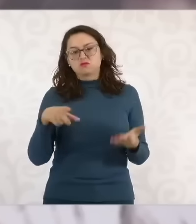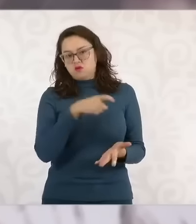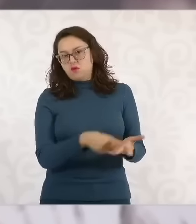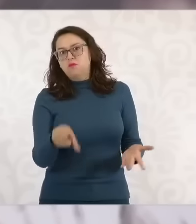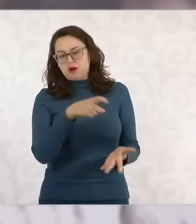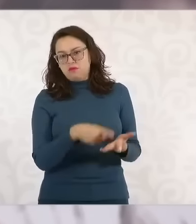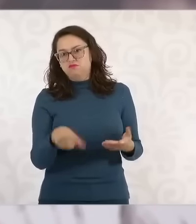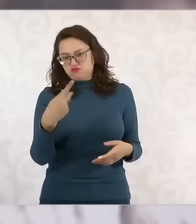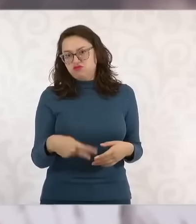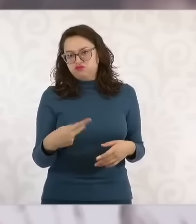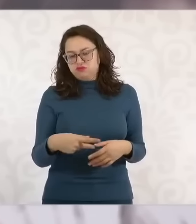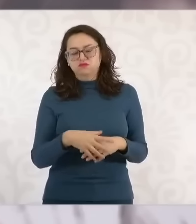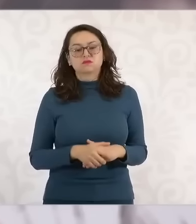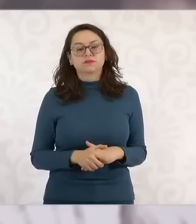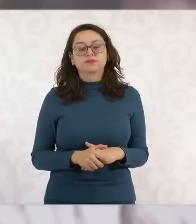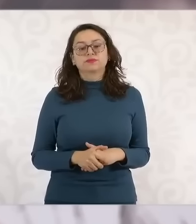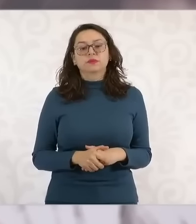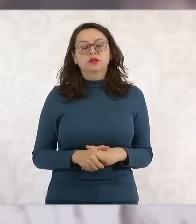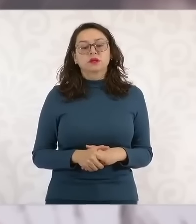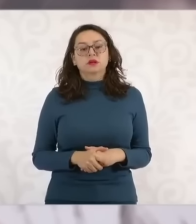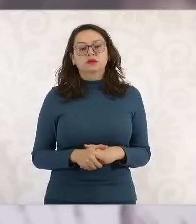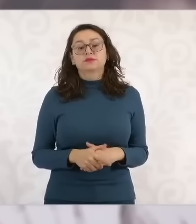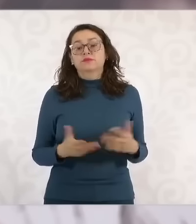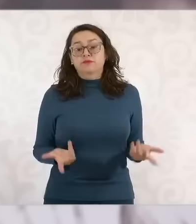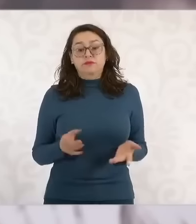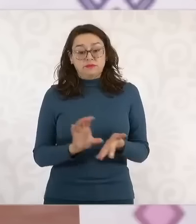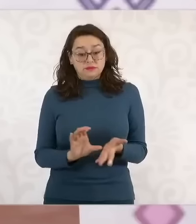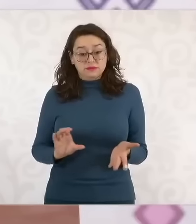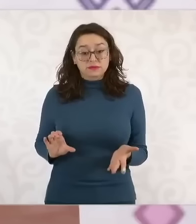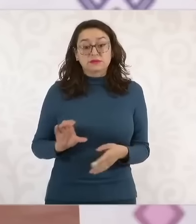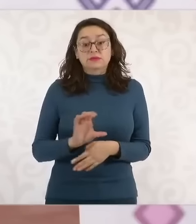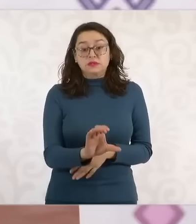Eh, entrando de lleno en la inversión, comentarles estamos haciendo este importante anuncio con la